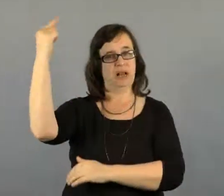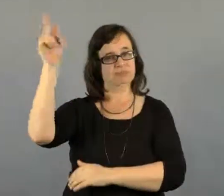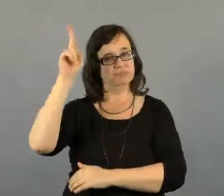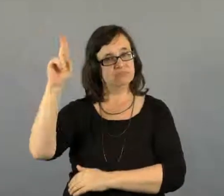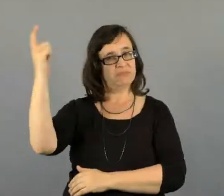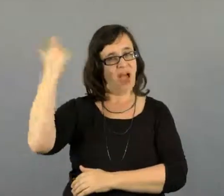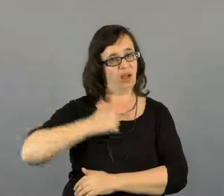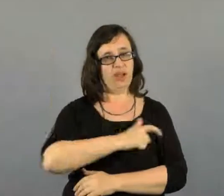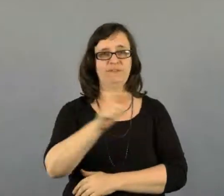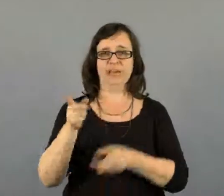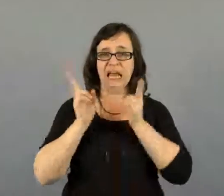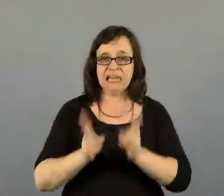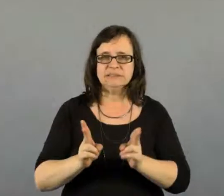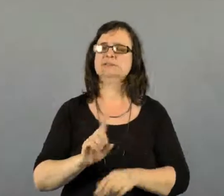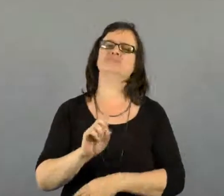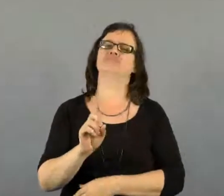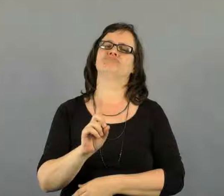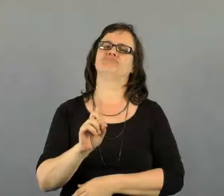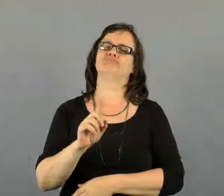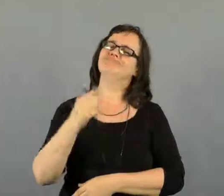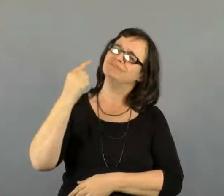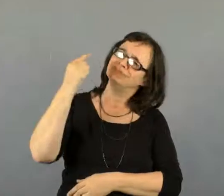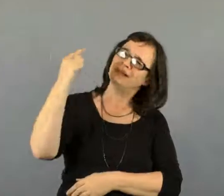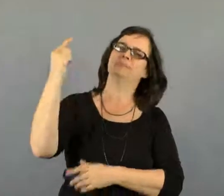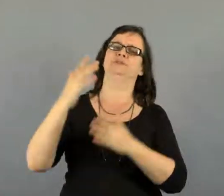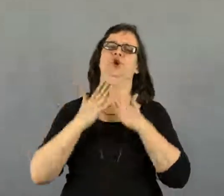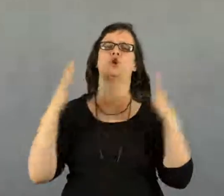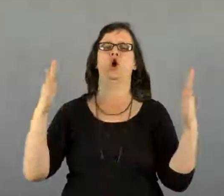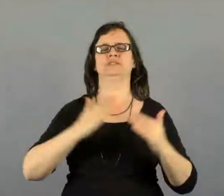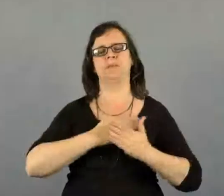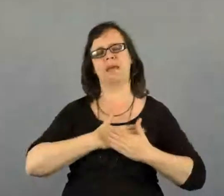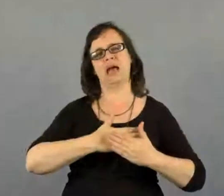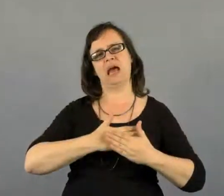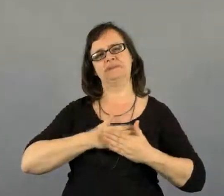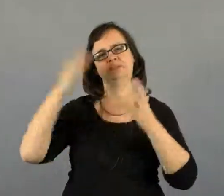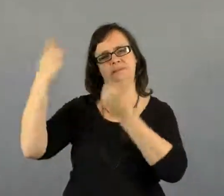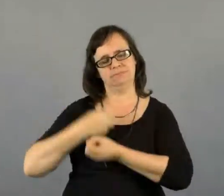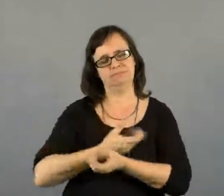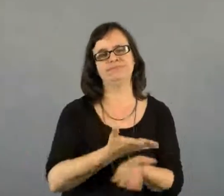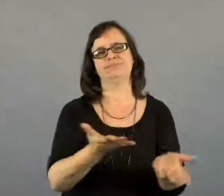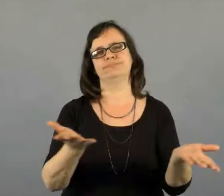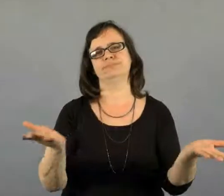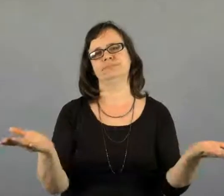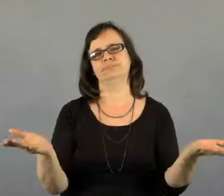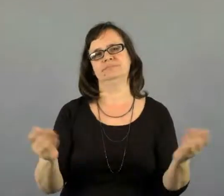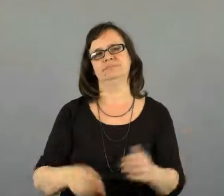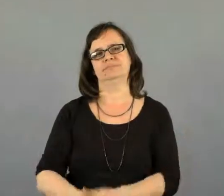Aber nicht wegen unserer Gerechtigkeit gibt Gott uns Sondern wegen seiner großen Barmherzigkeit bekommen wir